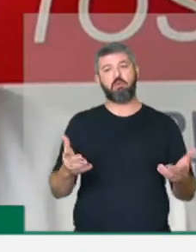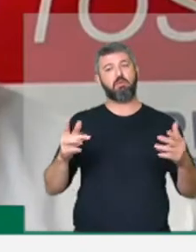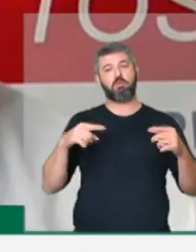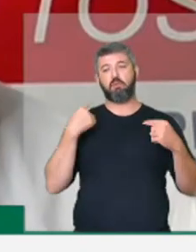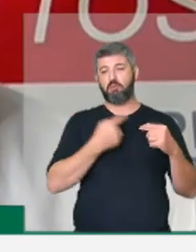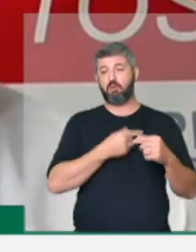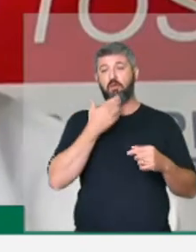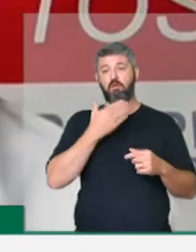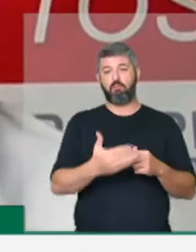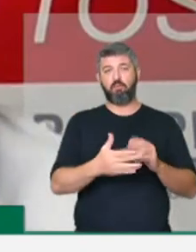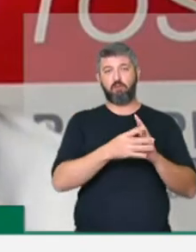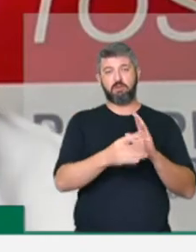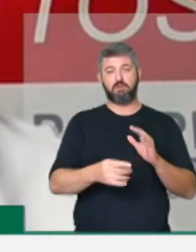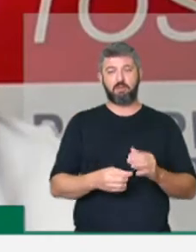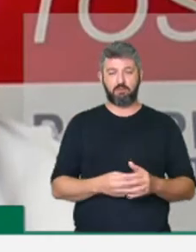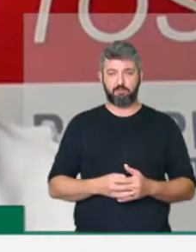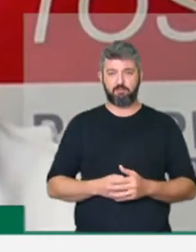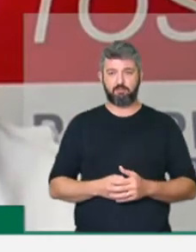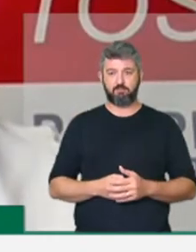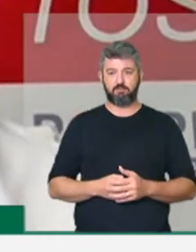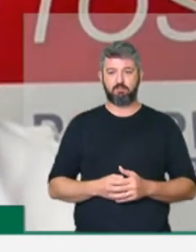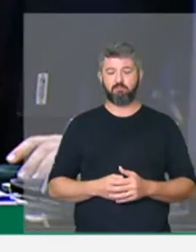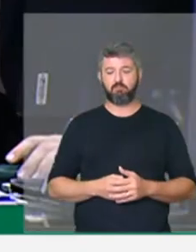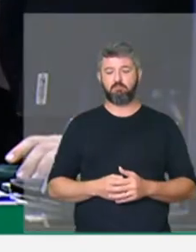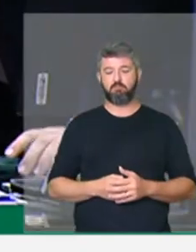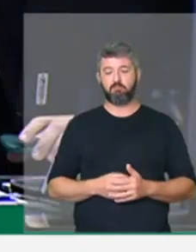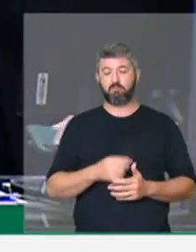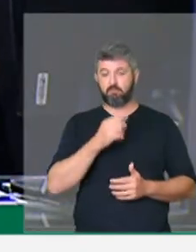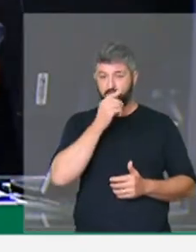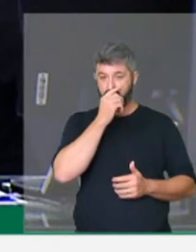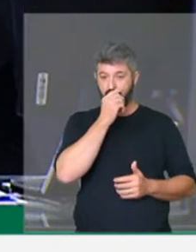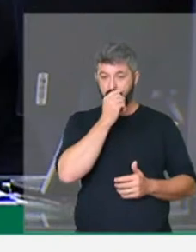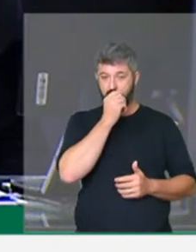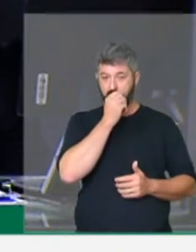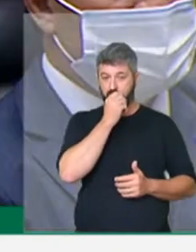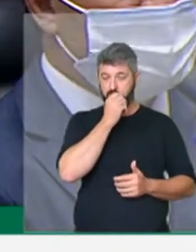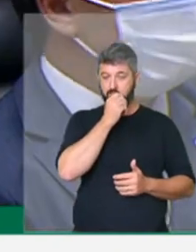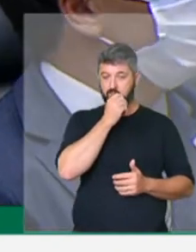[PRESIDENTE]: PSD NÃ O. [DEPUTADO]: PL SIM PARA CONSELHOS, PSL SIM,